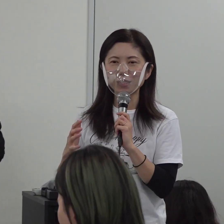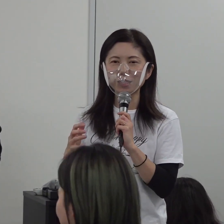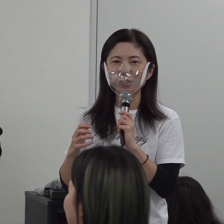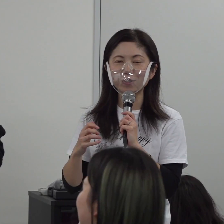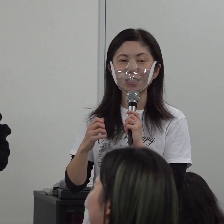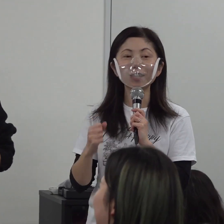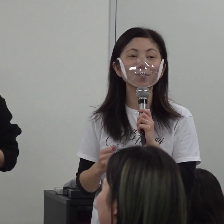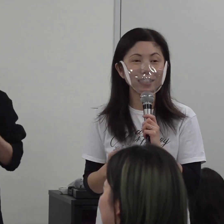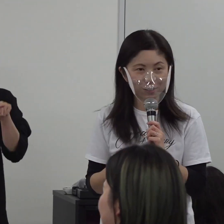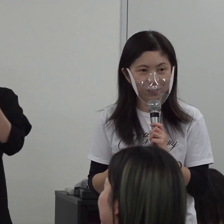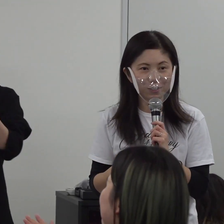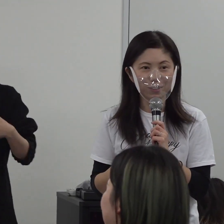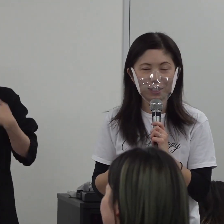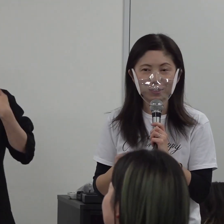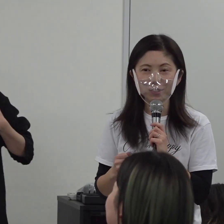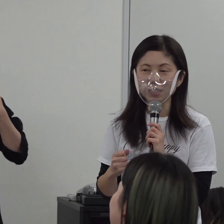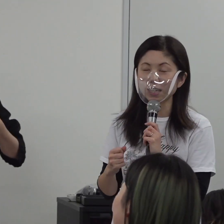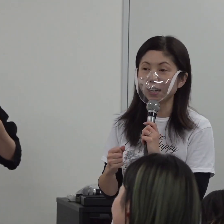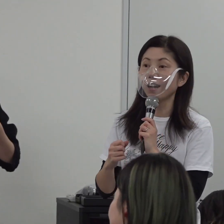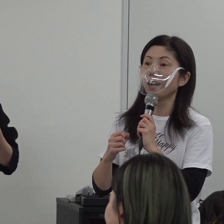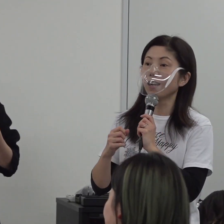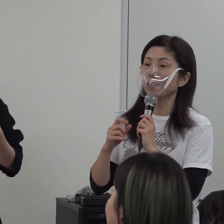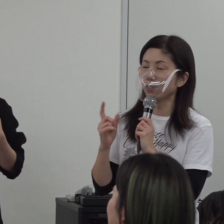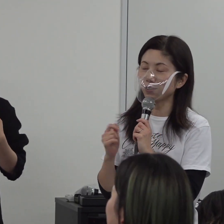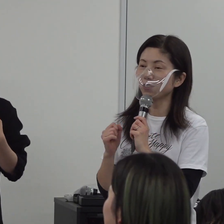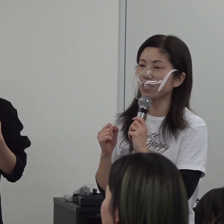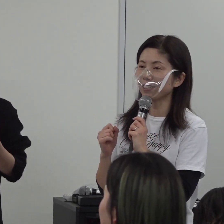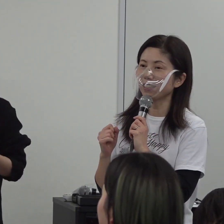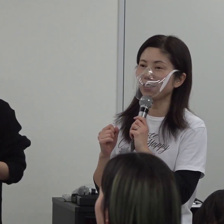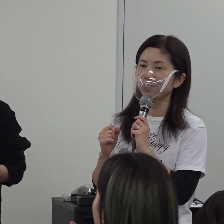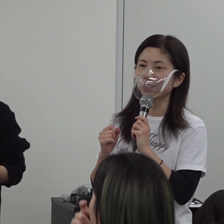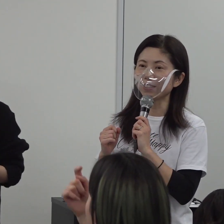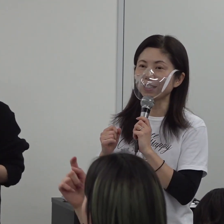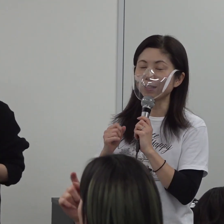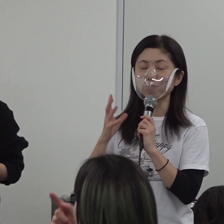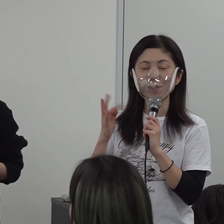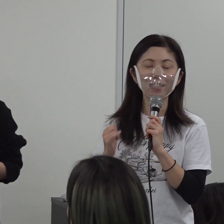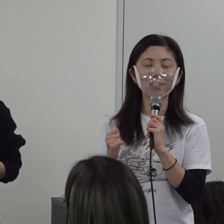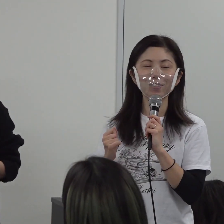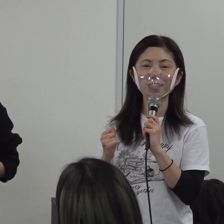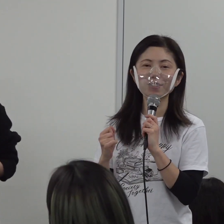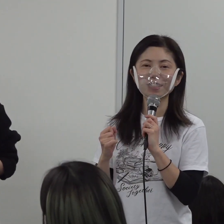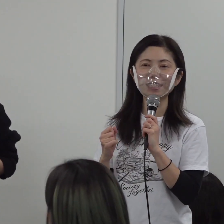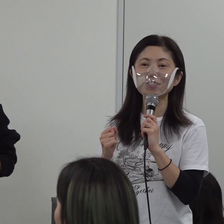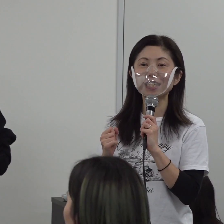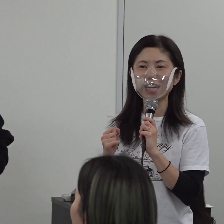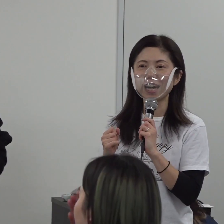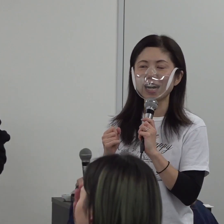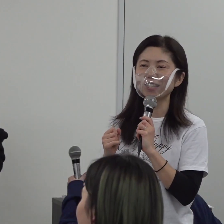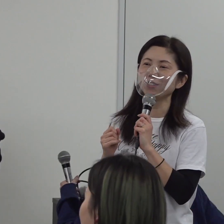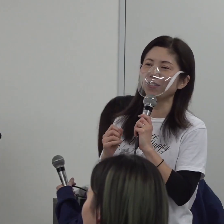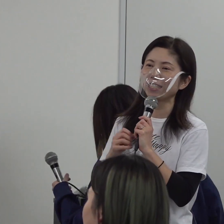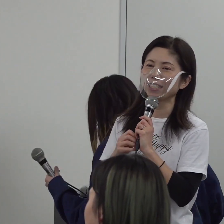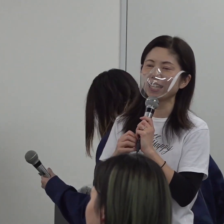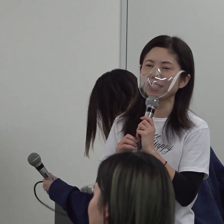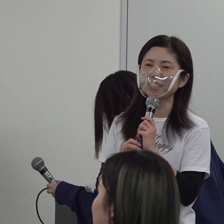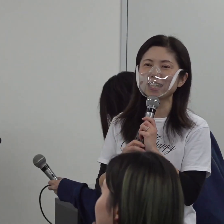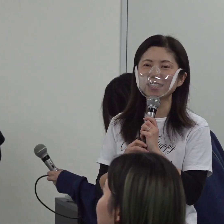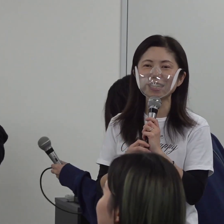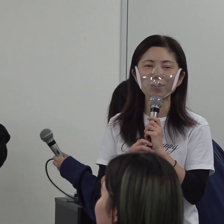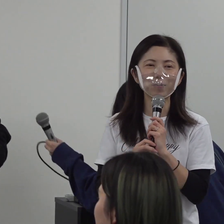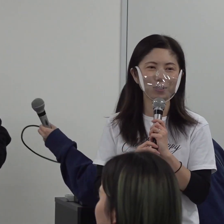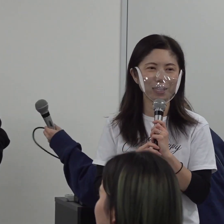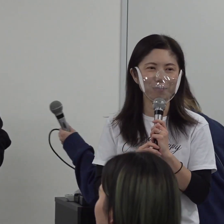皆さんと一緒に楽しくそしてなるほどなっていう いっぱいたくさんの気づきがあるような時間にしたいなと思っています